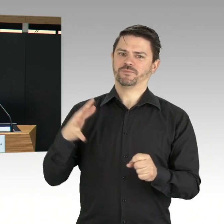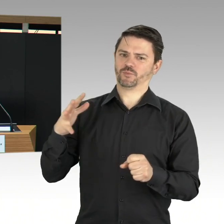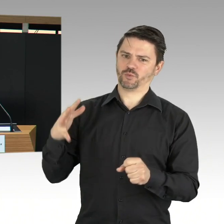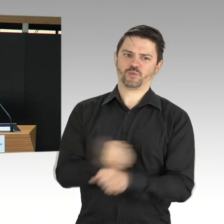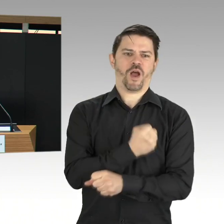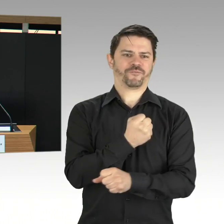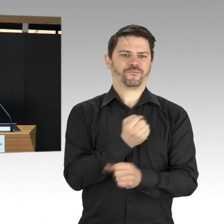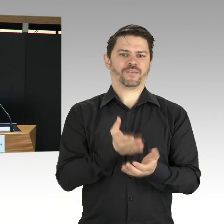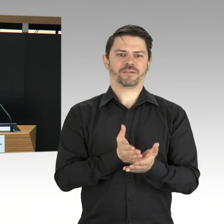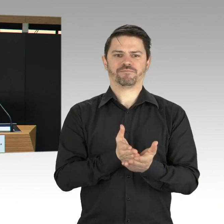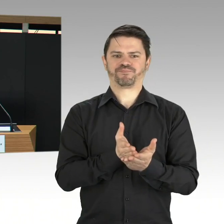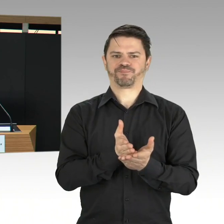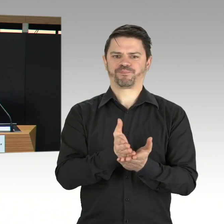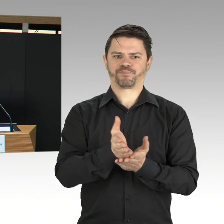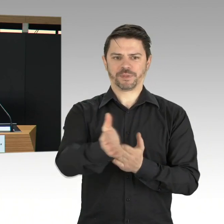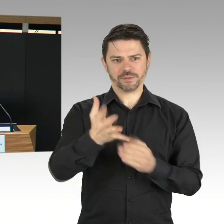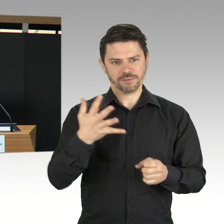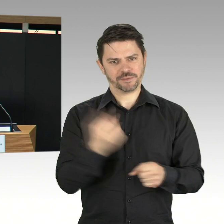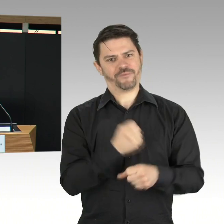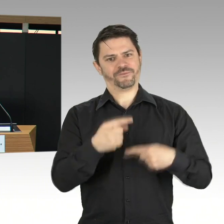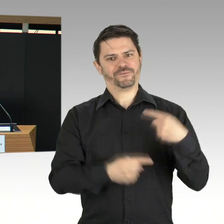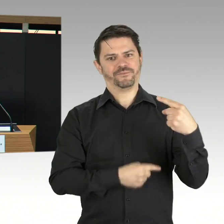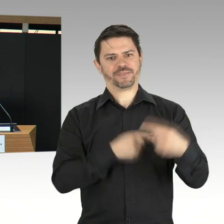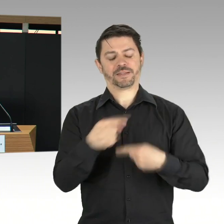also vor gerade mal neun Monaten, gezeigt,